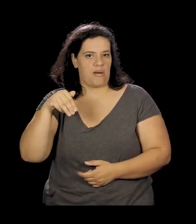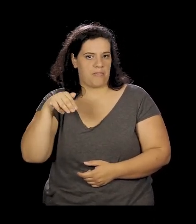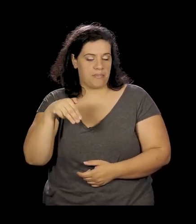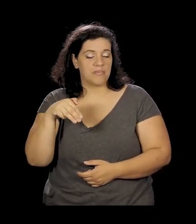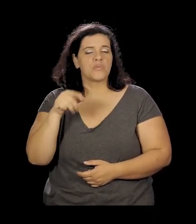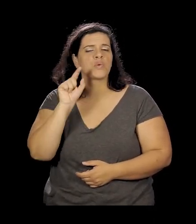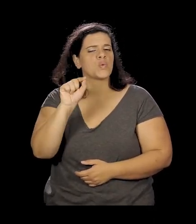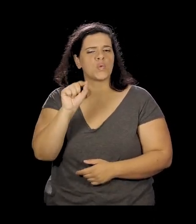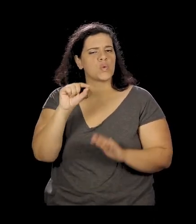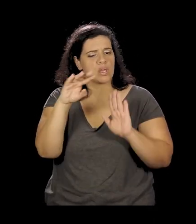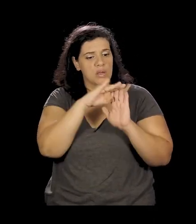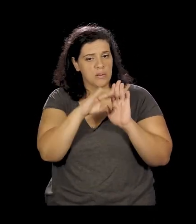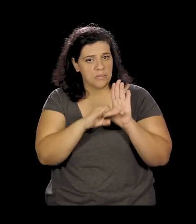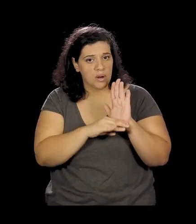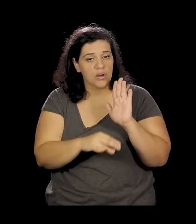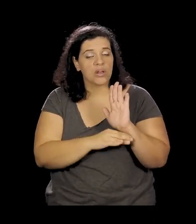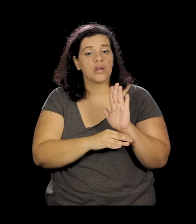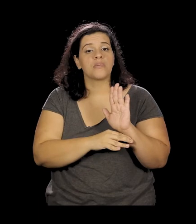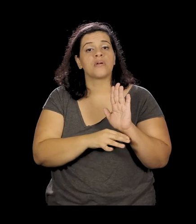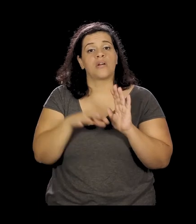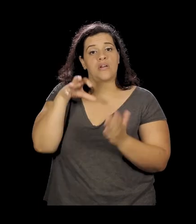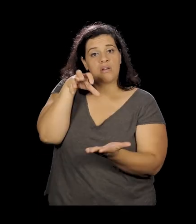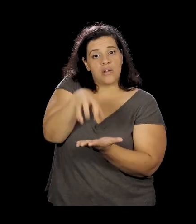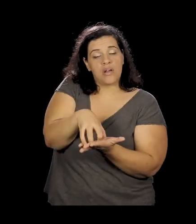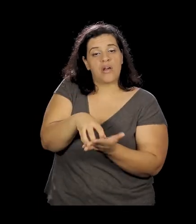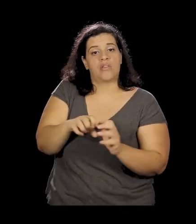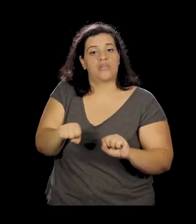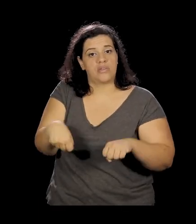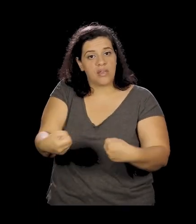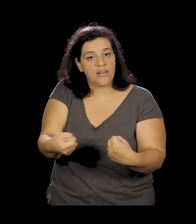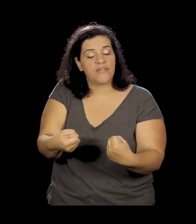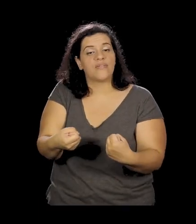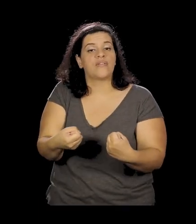um programa que por meio do Departamento de Defesa